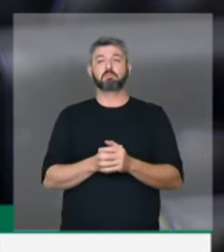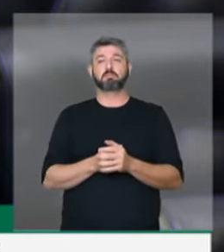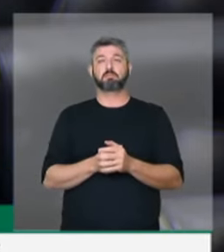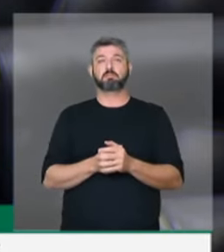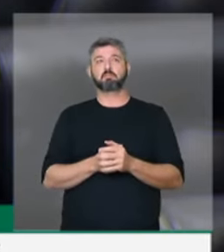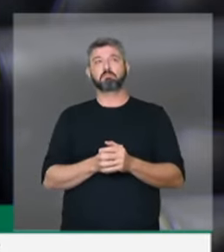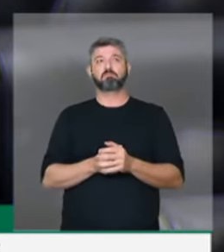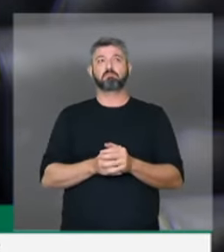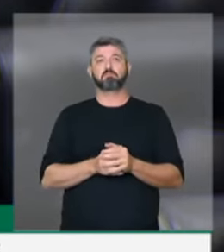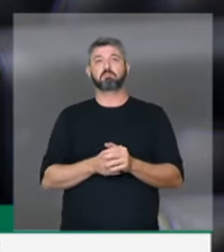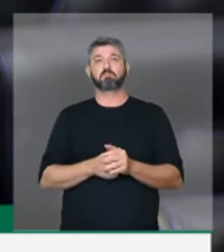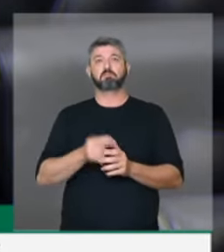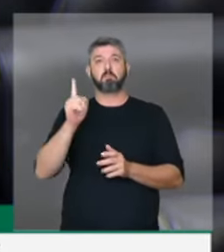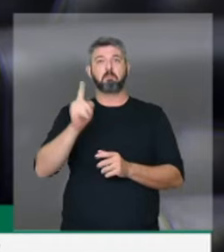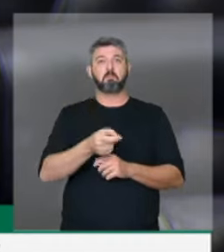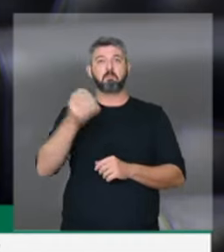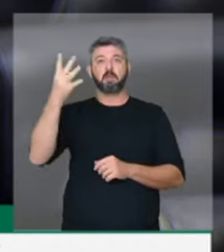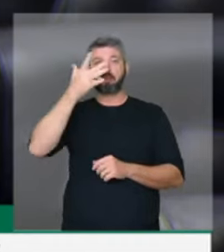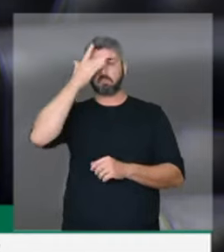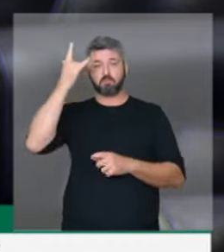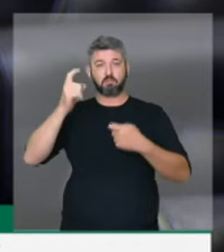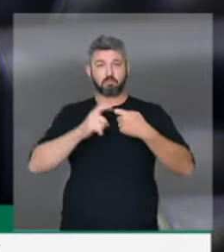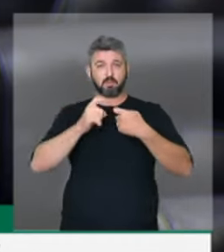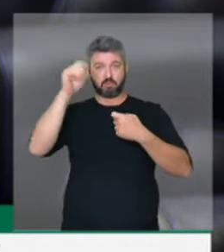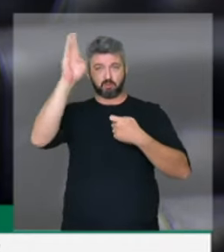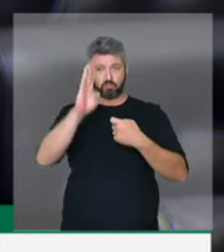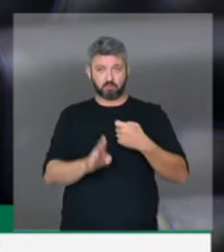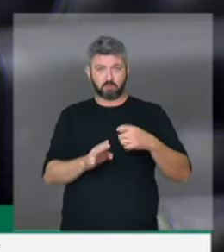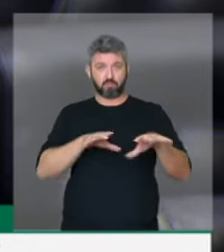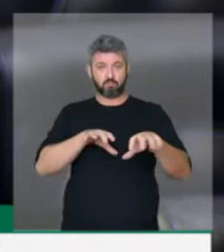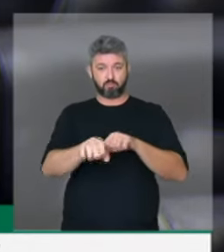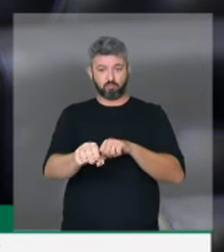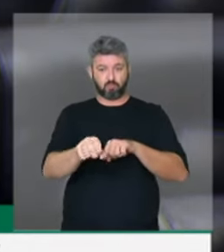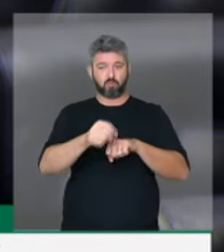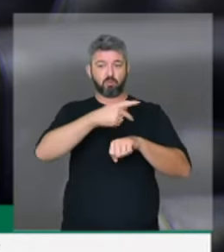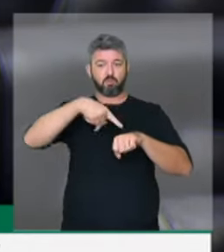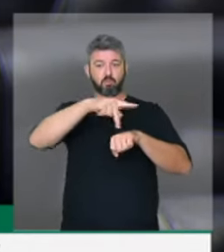BRASILEIROS QUE SE FORMARAM EM OUTROS PAÍSES, MESMO SEM O REVALIDA, ATUAREM NO PERÍODO DA PANDEMIA. ORA SE NÓS NÃO